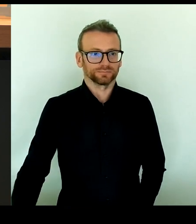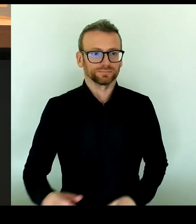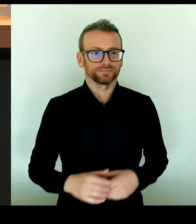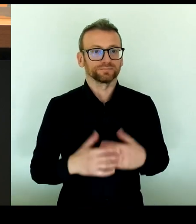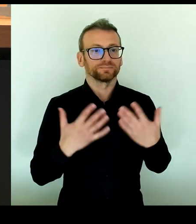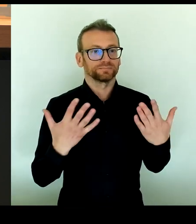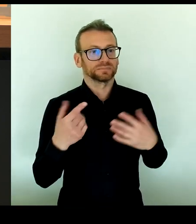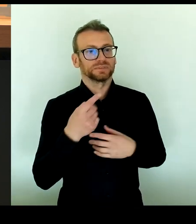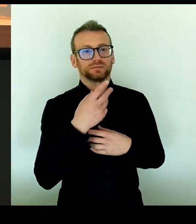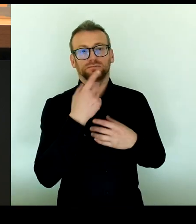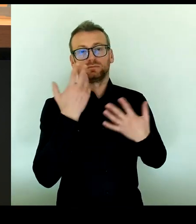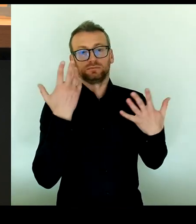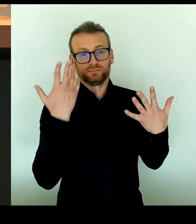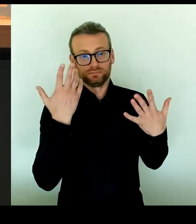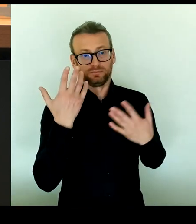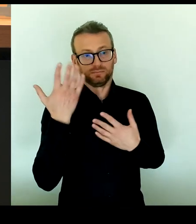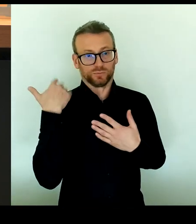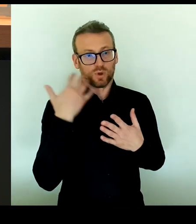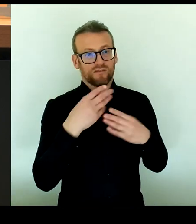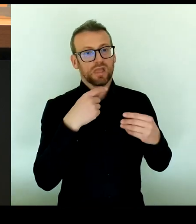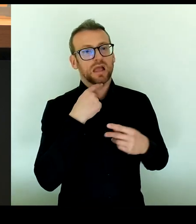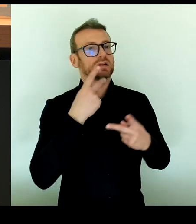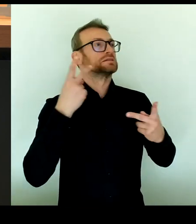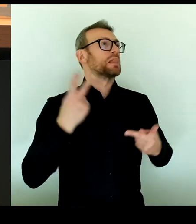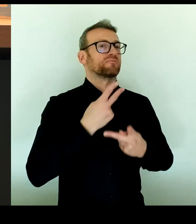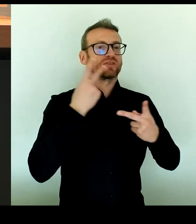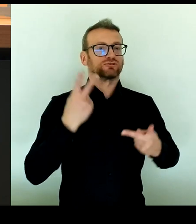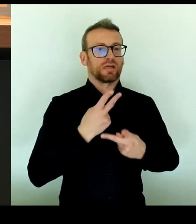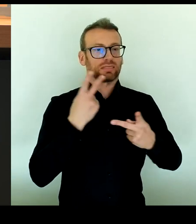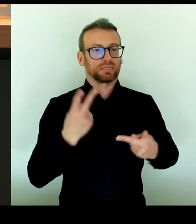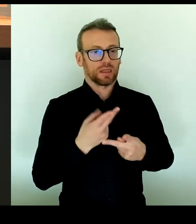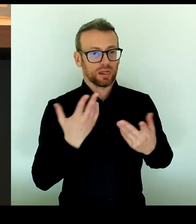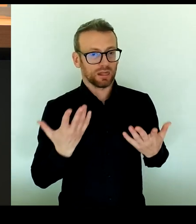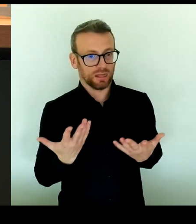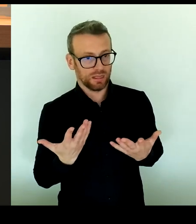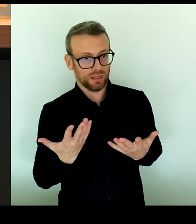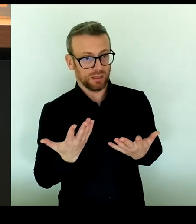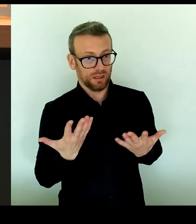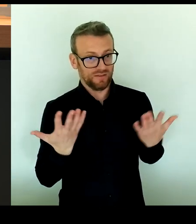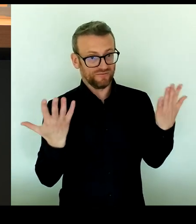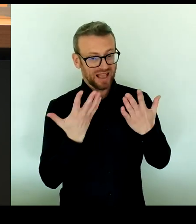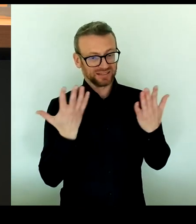Ich freue mich über jeden Änderungsantrag von Ihnen, den wir sehr gerne diskutieren können.